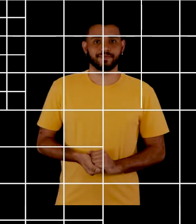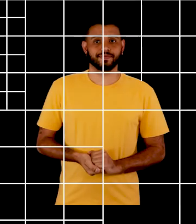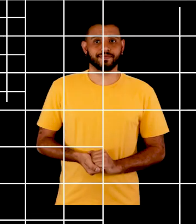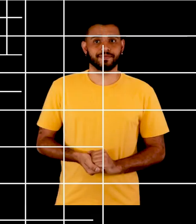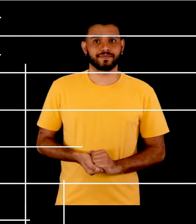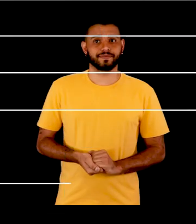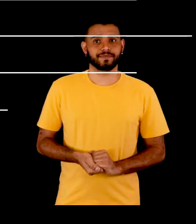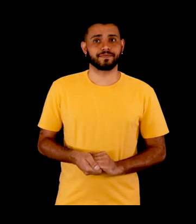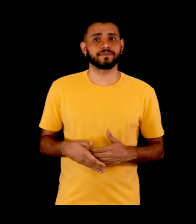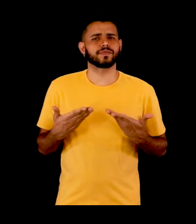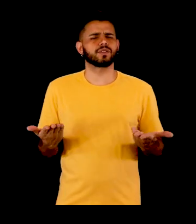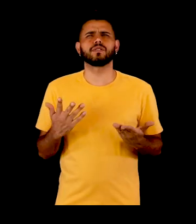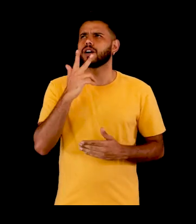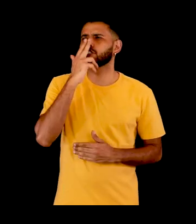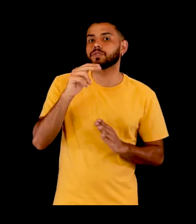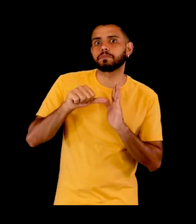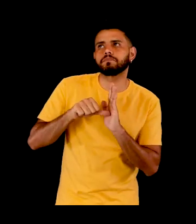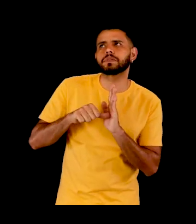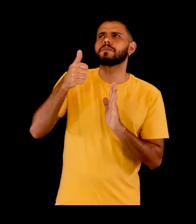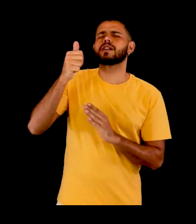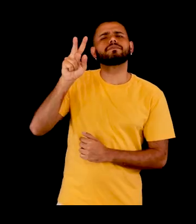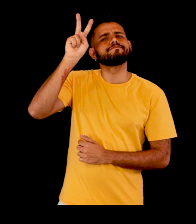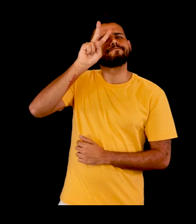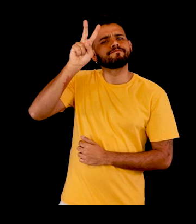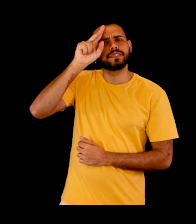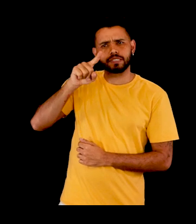Olha, acho que a primeira lembrança que tenho dele